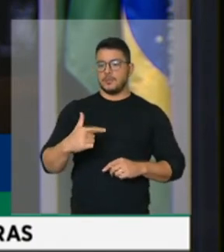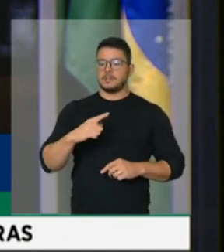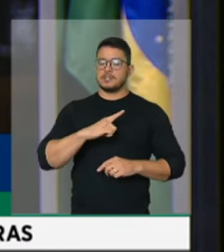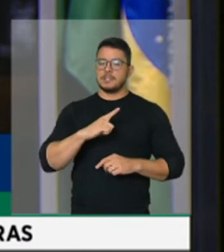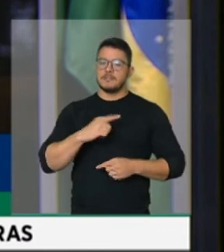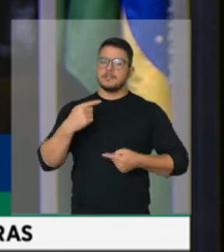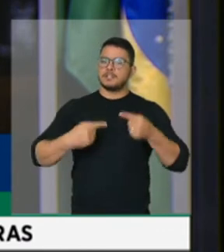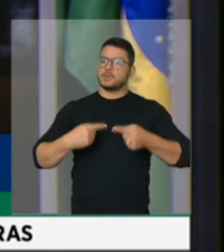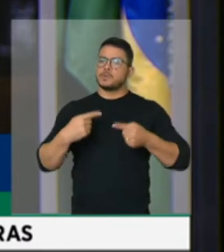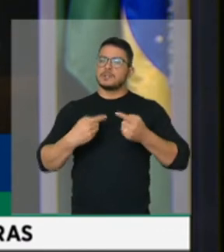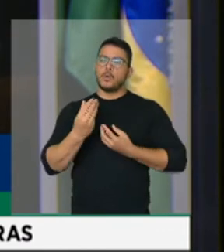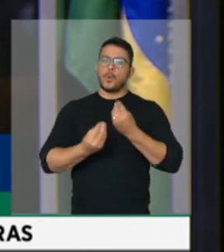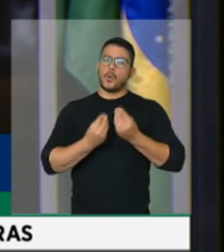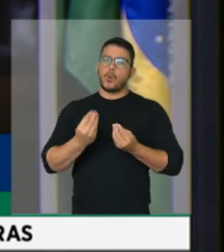FURNAS, ELETRONORTE EM MODELO SIMILAR AO PROPOSTO PARA